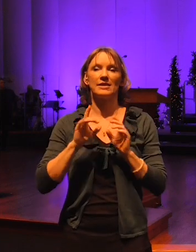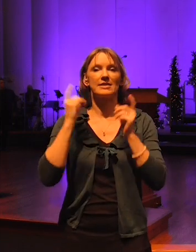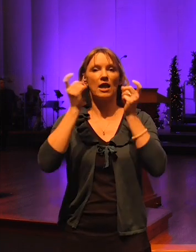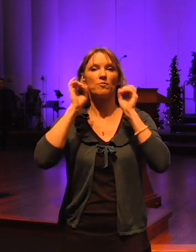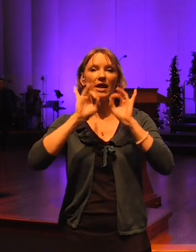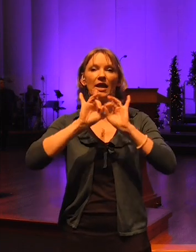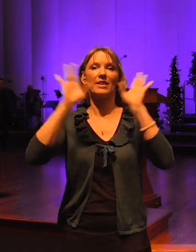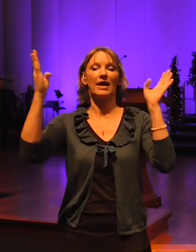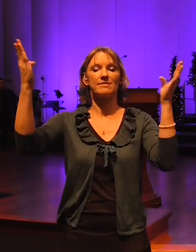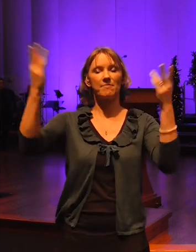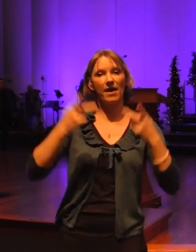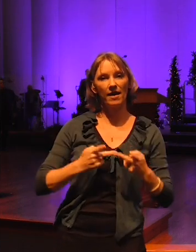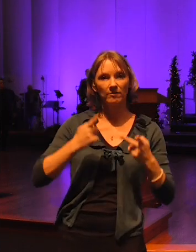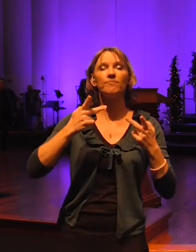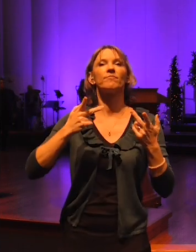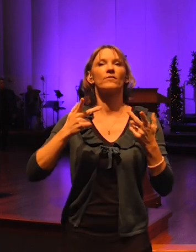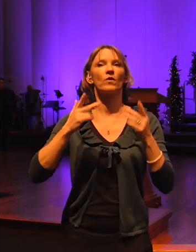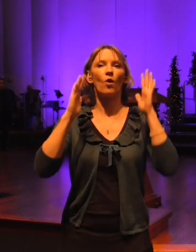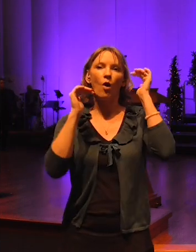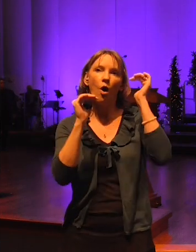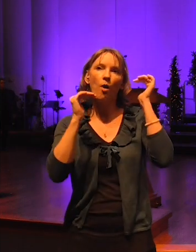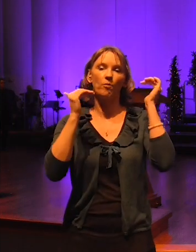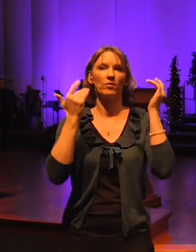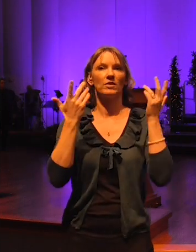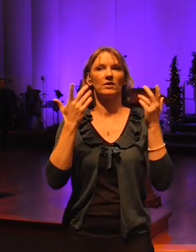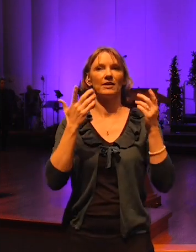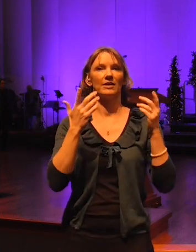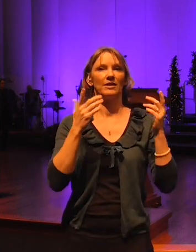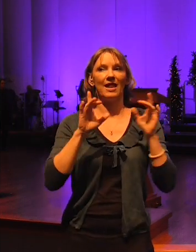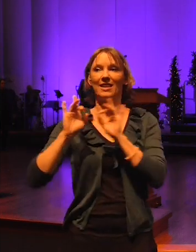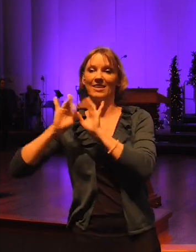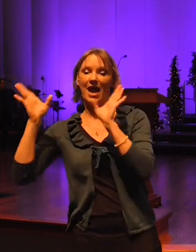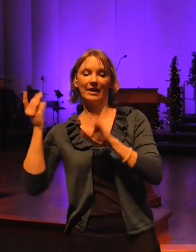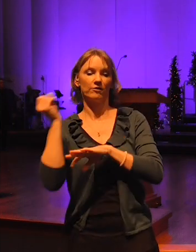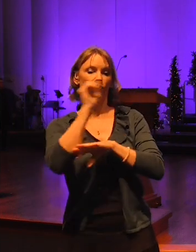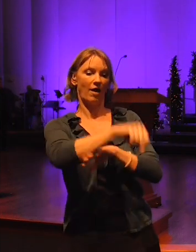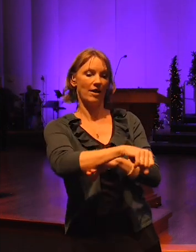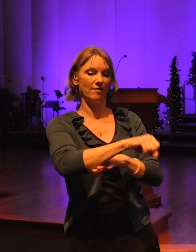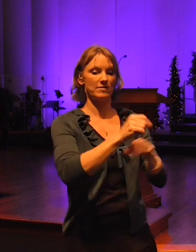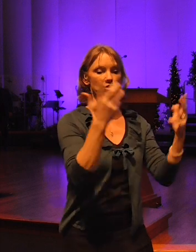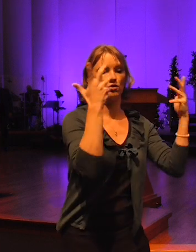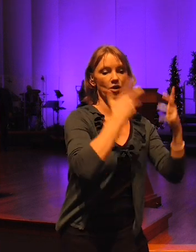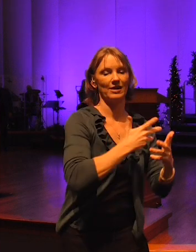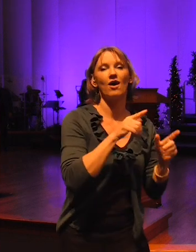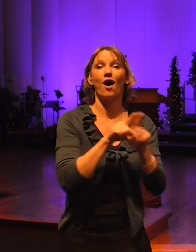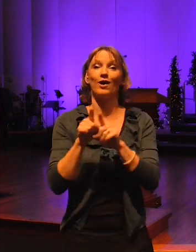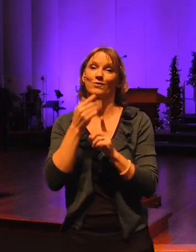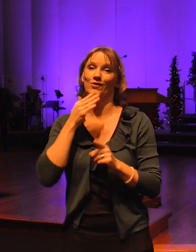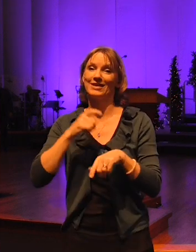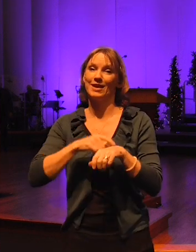y el triunfo de la vida. Oscuridad pero también un buen momento para comer pan Fred mientras abrazamos el